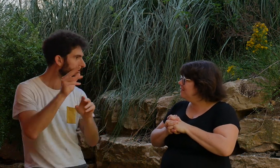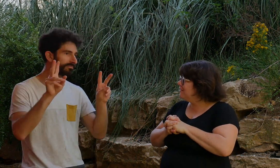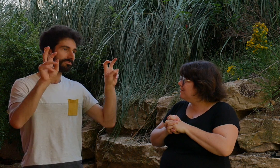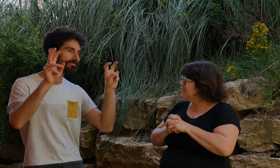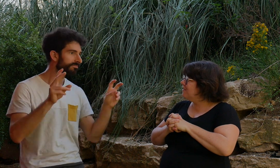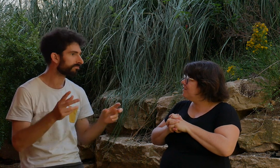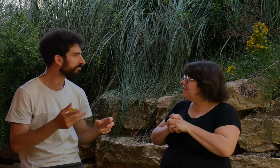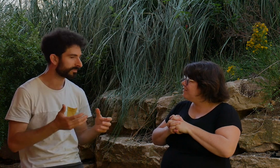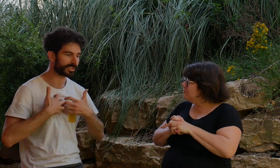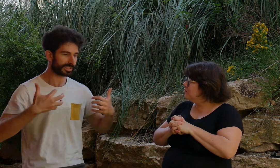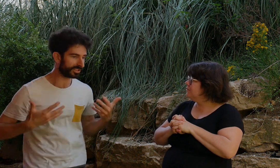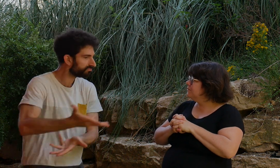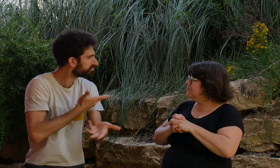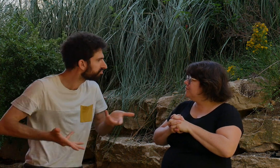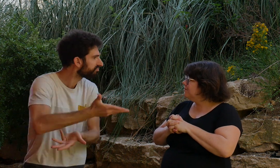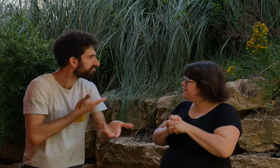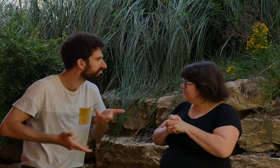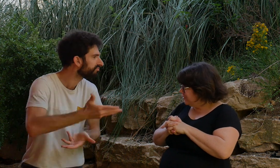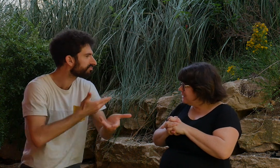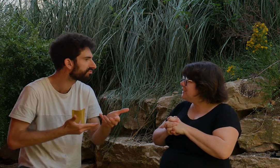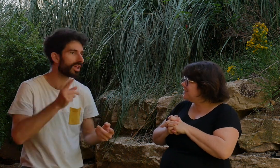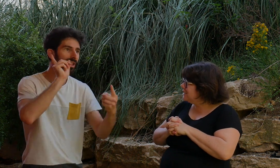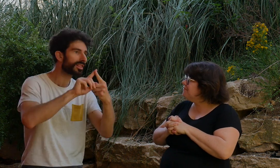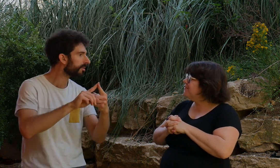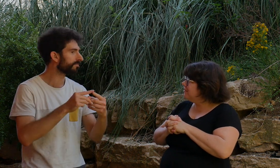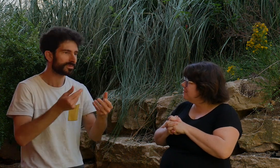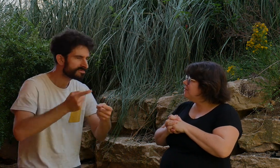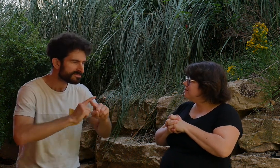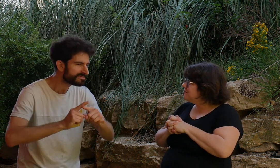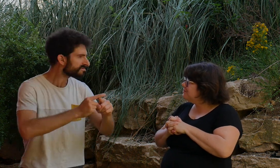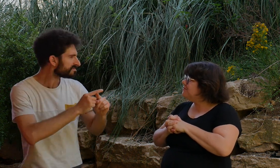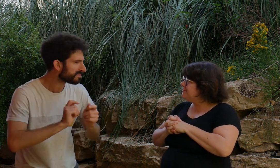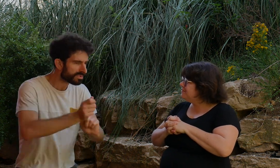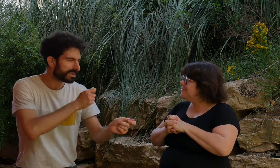sous forme de "science échange" avec des discussions selon les thèmes